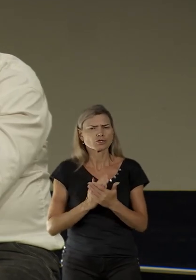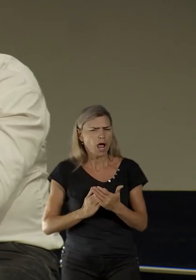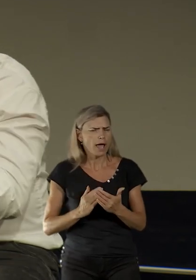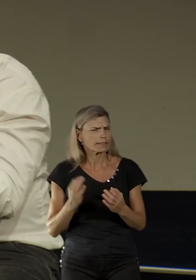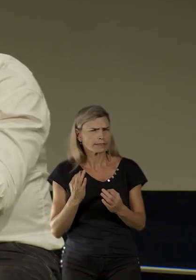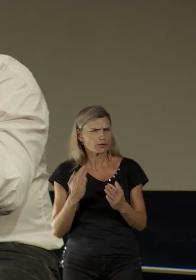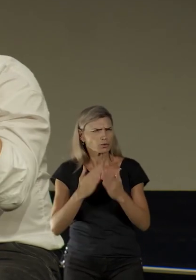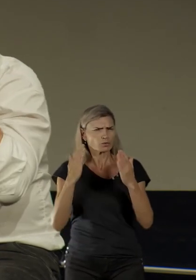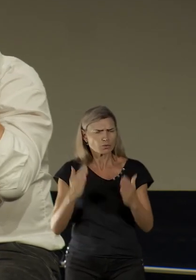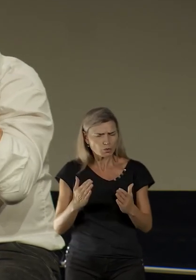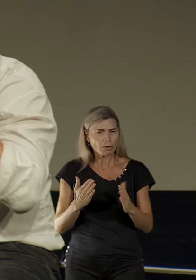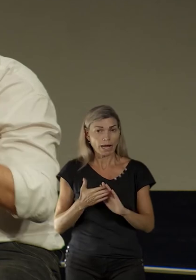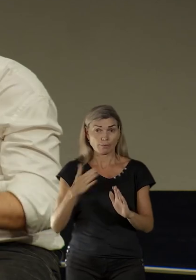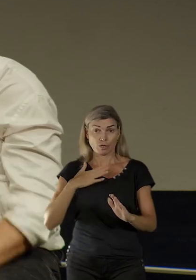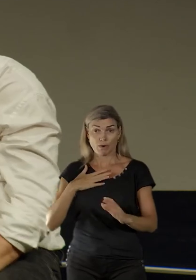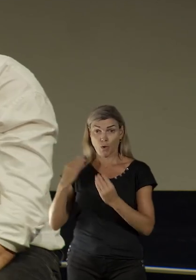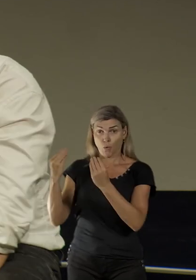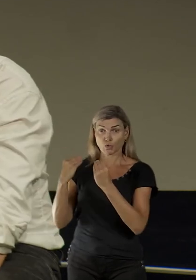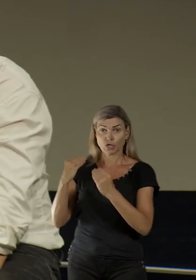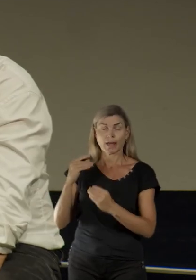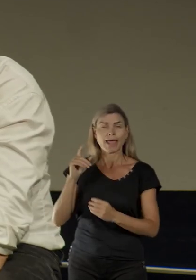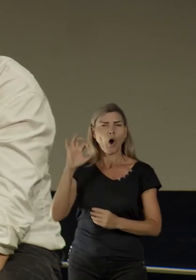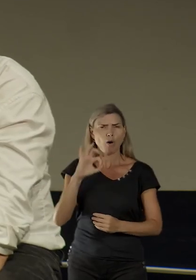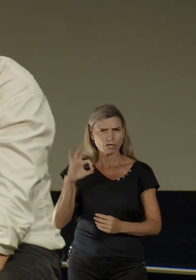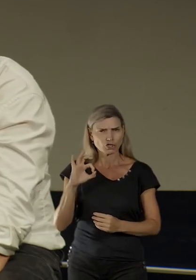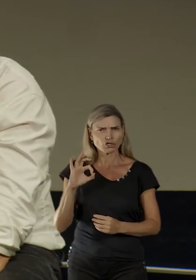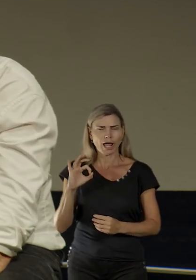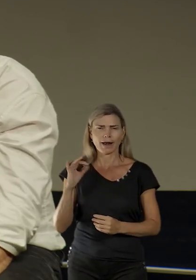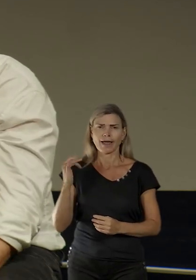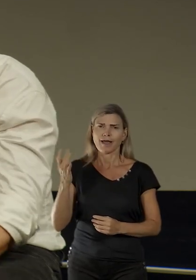že náš pan učitel Ivo Oberstein je měl vždycky jako velmi rád.